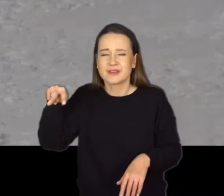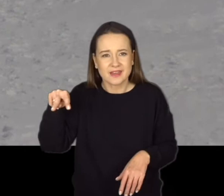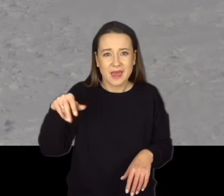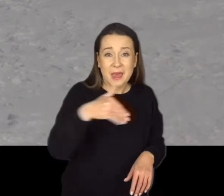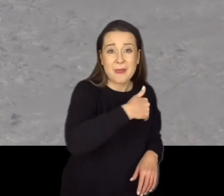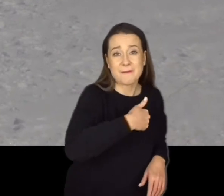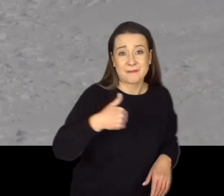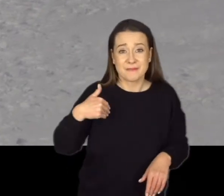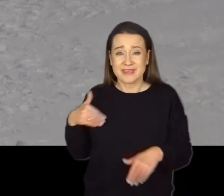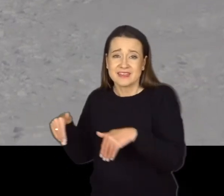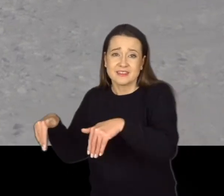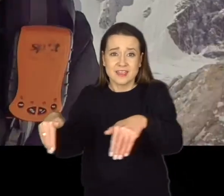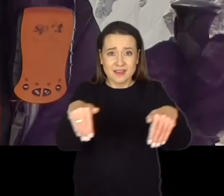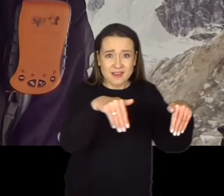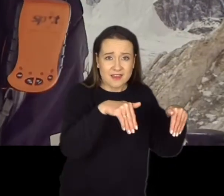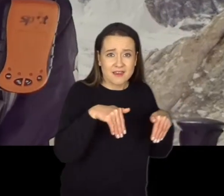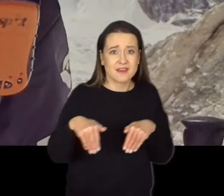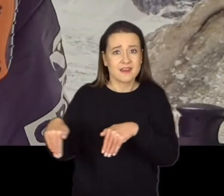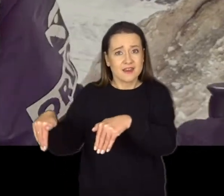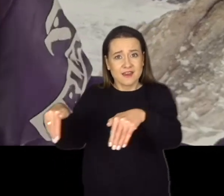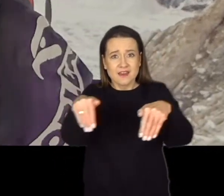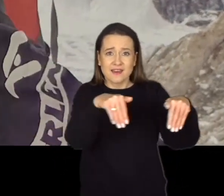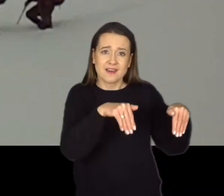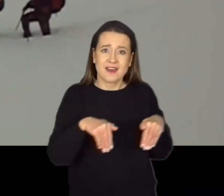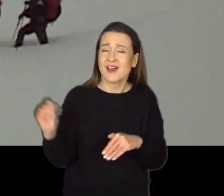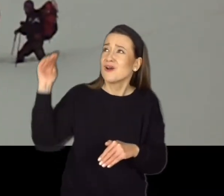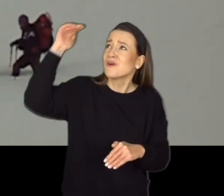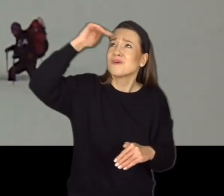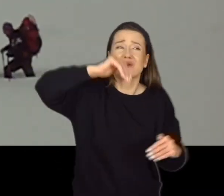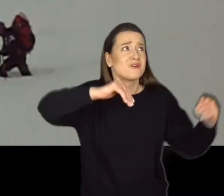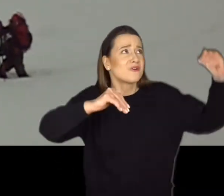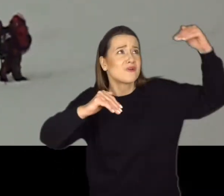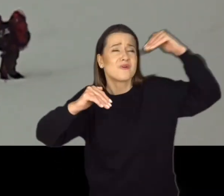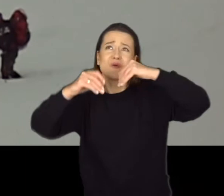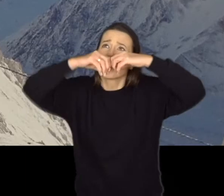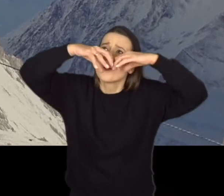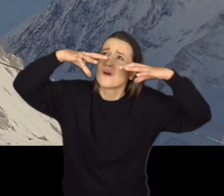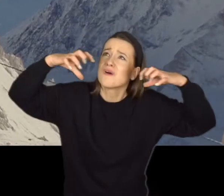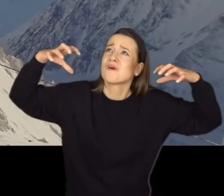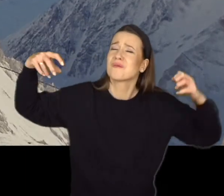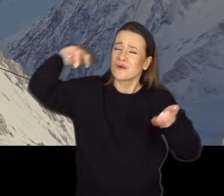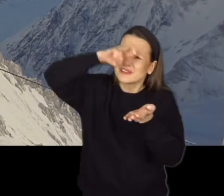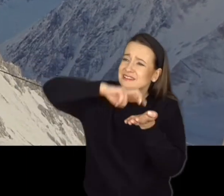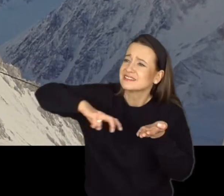Jesteśmy nadzy, nadzy pośród chmur